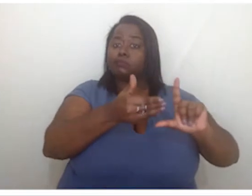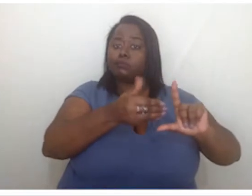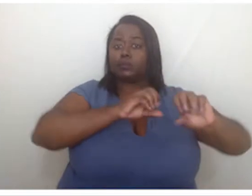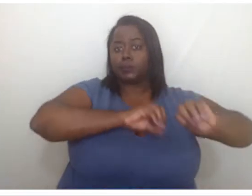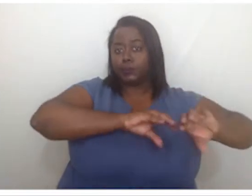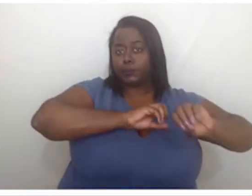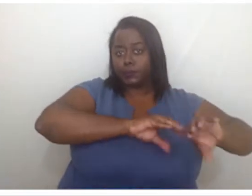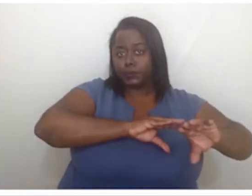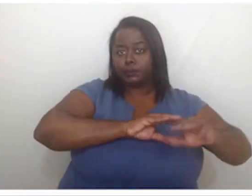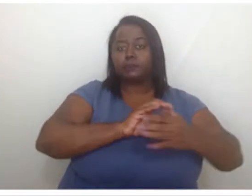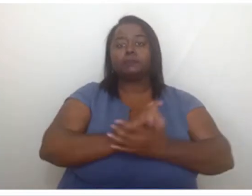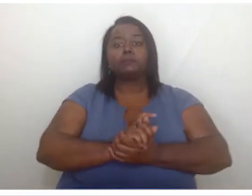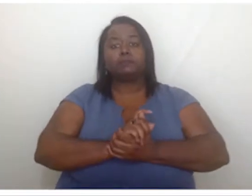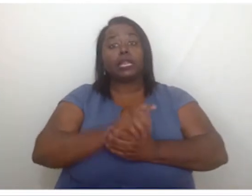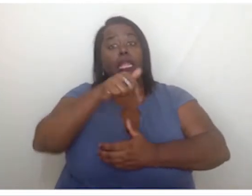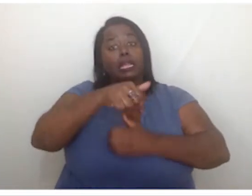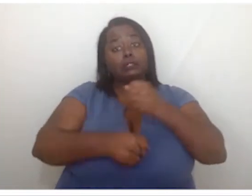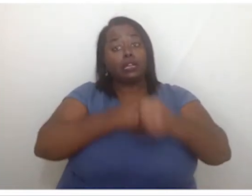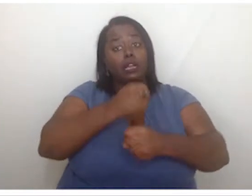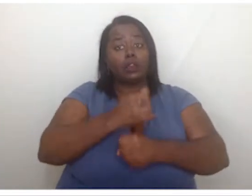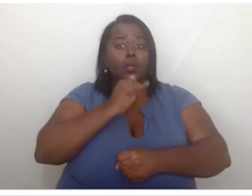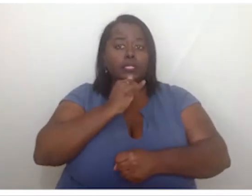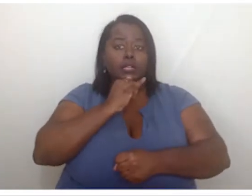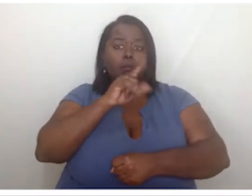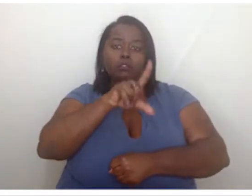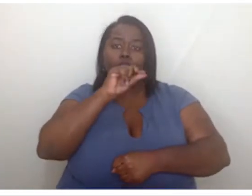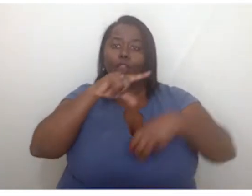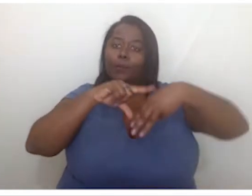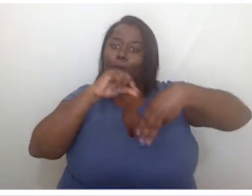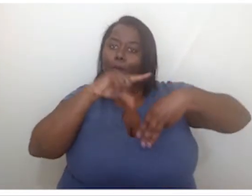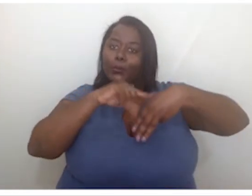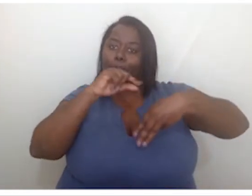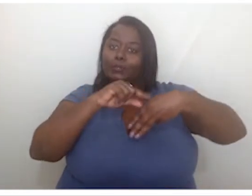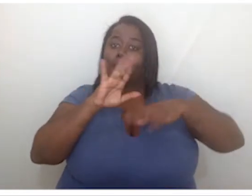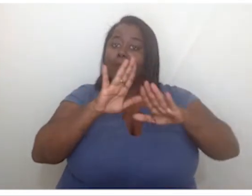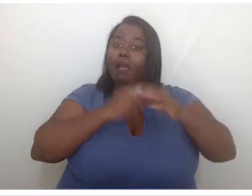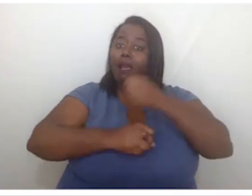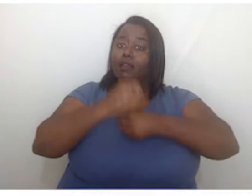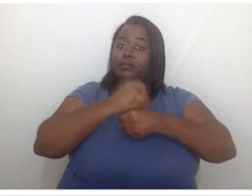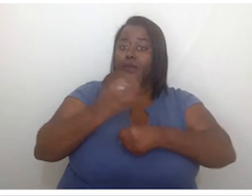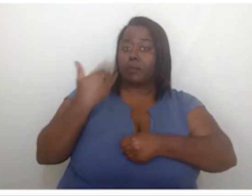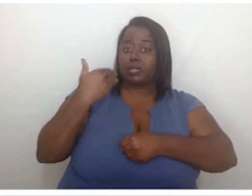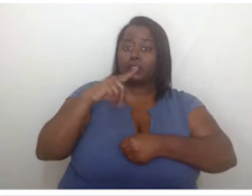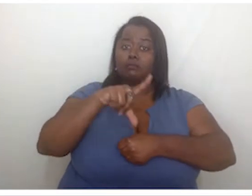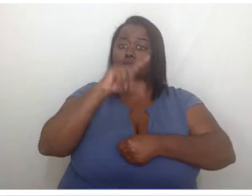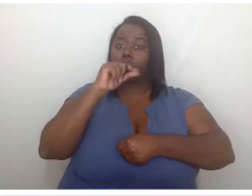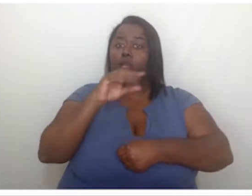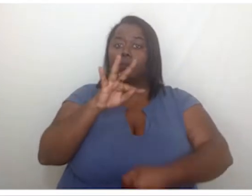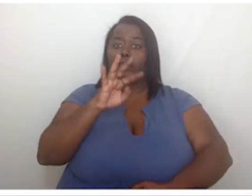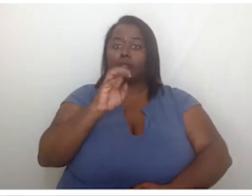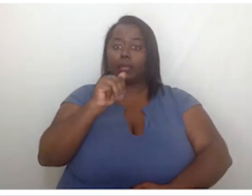Este año estamos utilizando el Moodle, pero, por ejemplo, en el año pasado, utilizamos el Microsoft Teams,